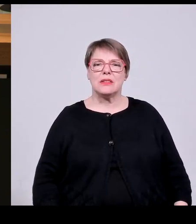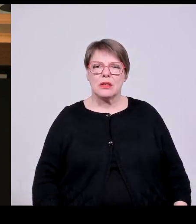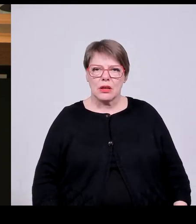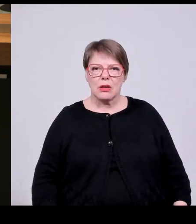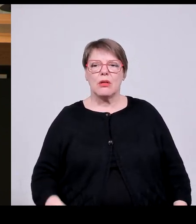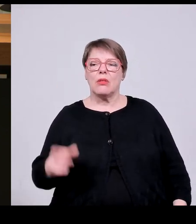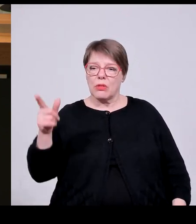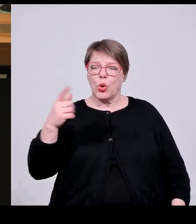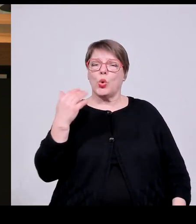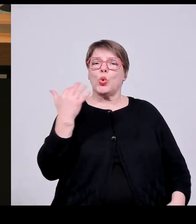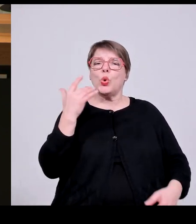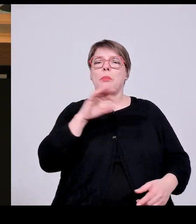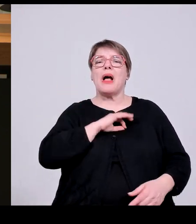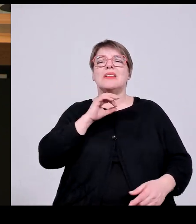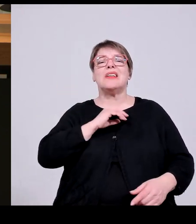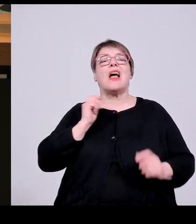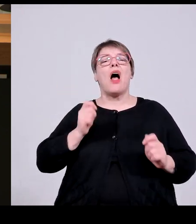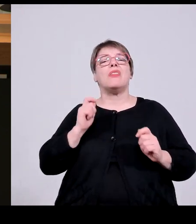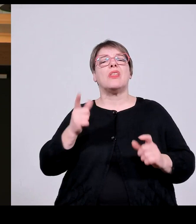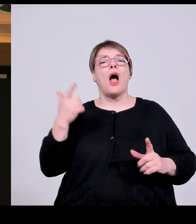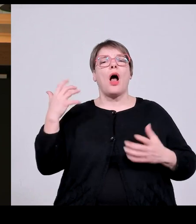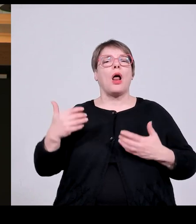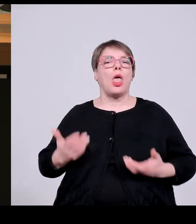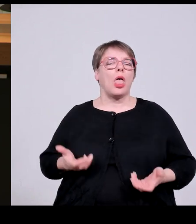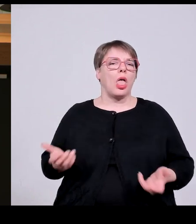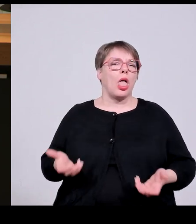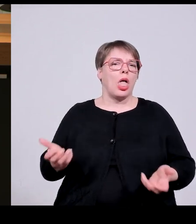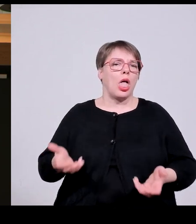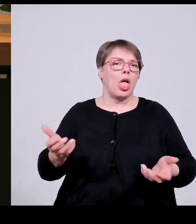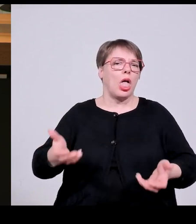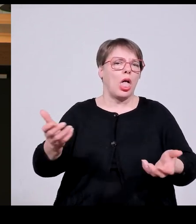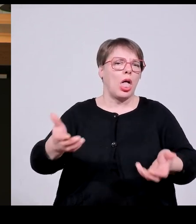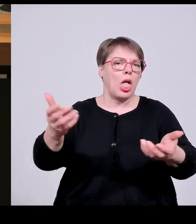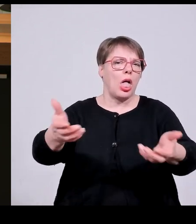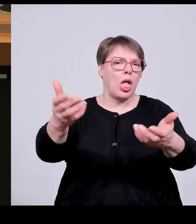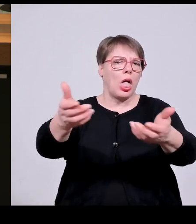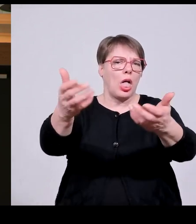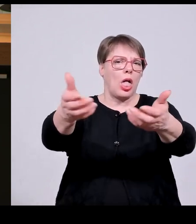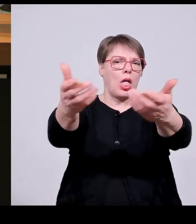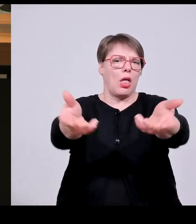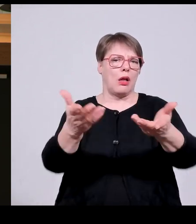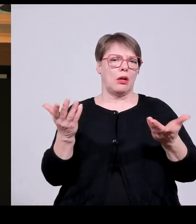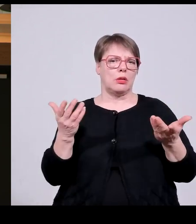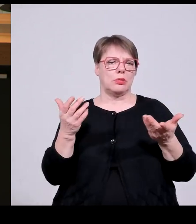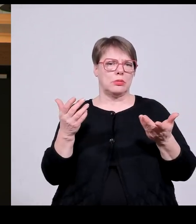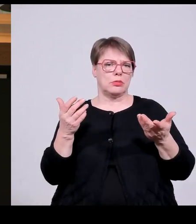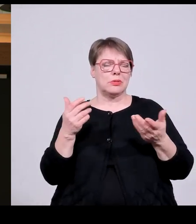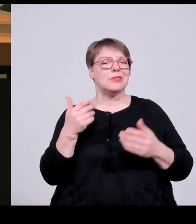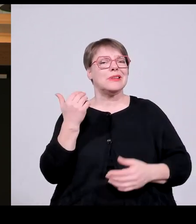verkündet, dass man das machen möchte, dann haben sich viele Leute zu einer Ausbildung entschlossen und gekommen ist nichts.